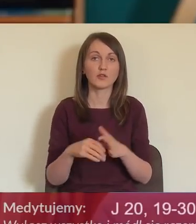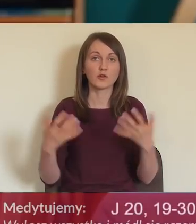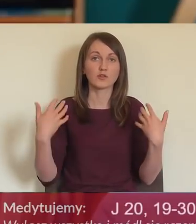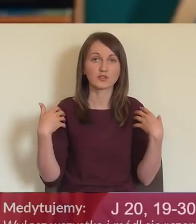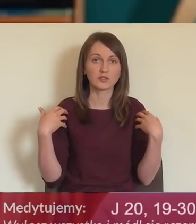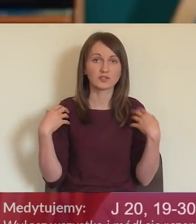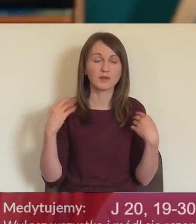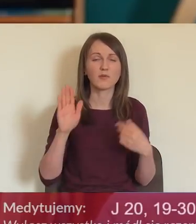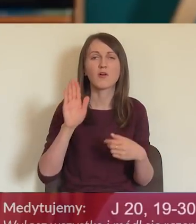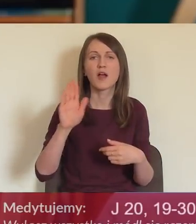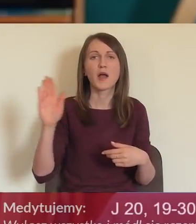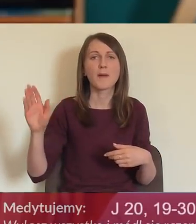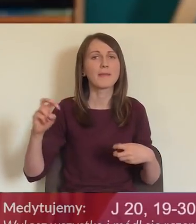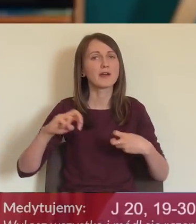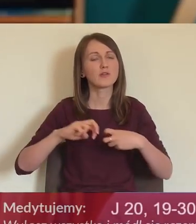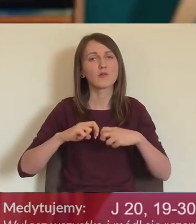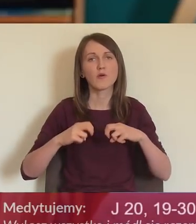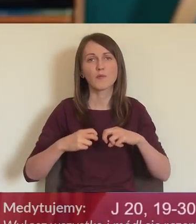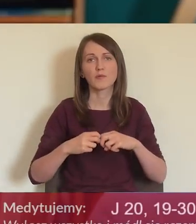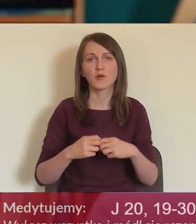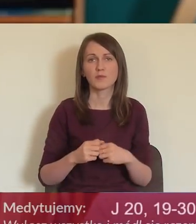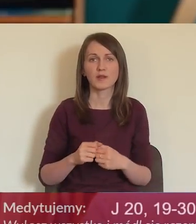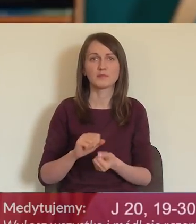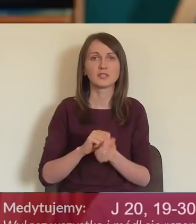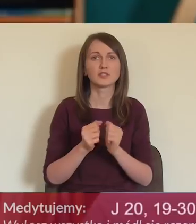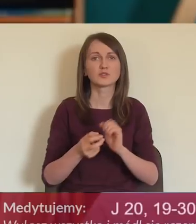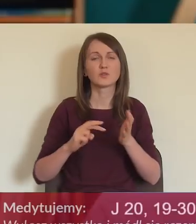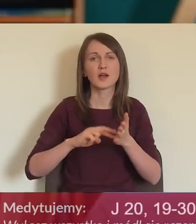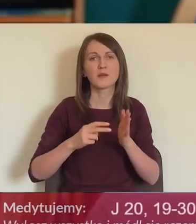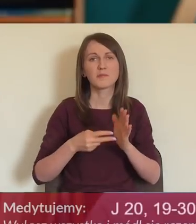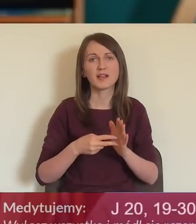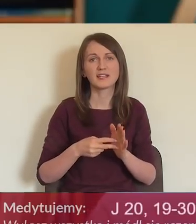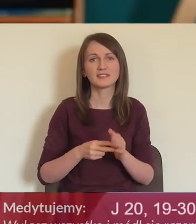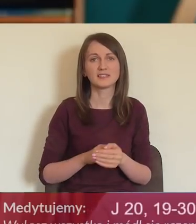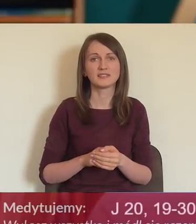dlatego że jest problem lokalowy, tak szczerze mówiąc, są takie plany,